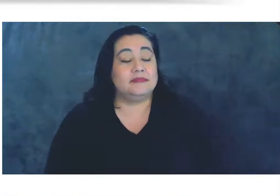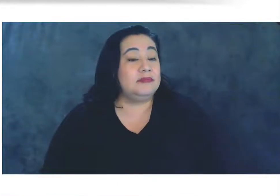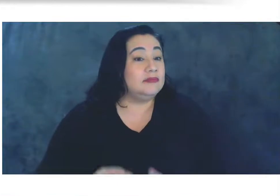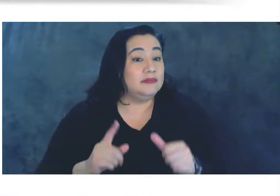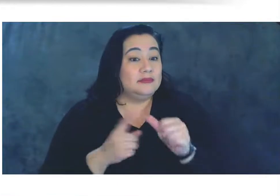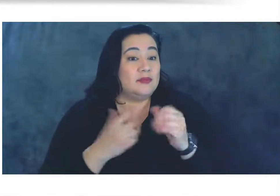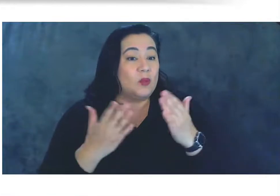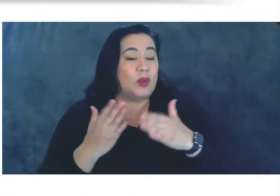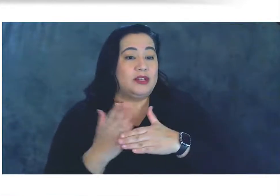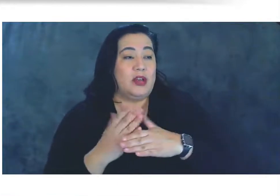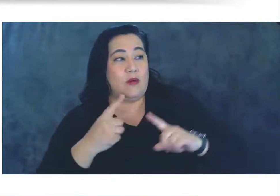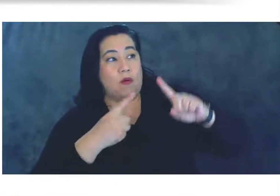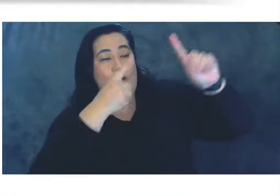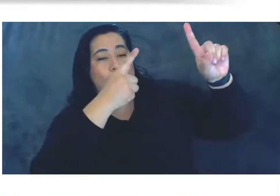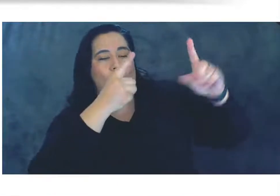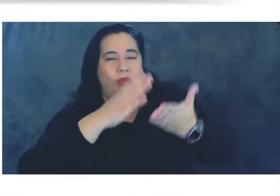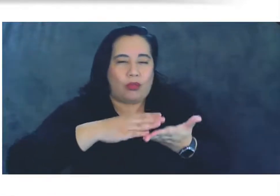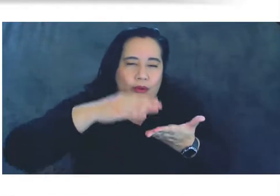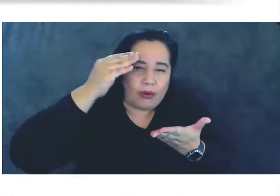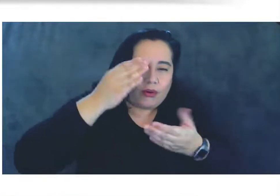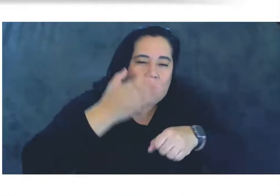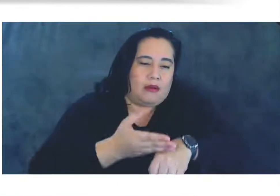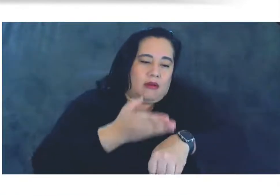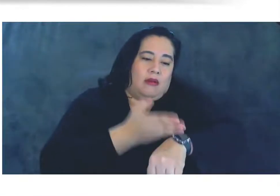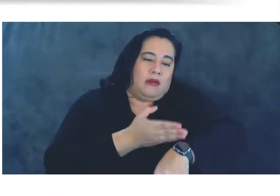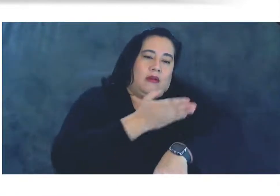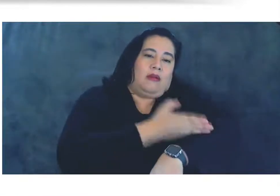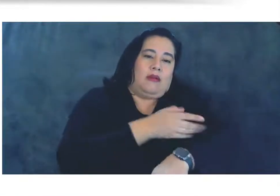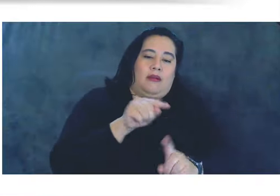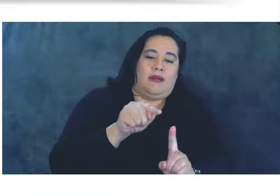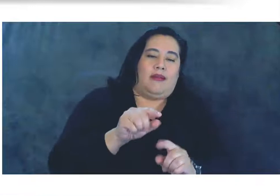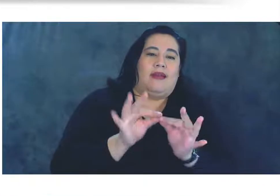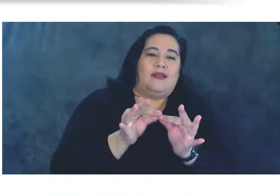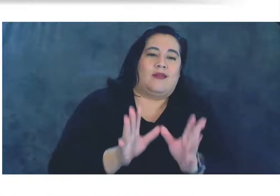El propósito compartido de aprender y mejorar el trabajo ... de interpretación.